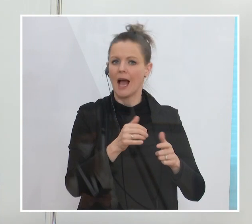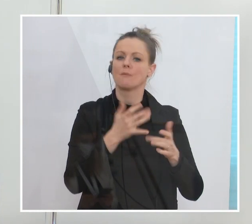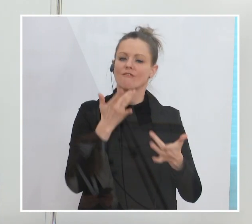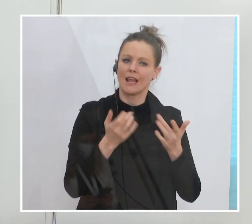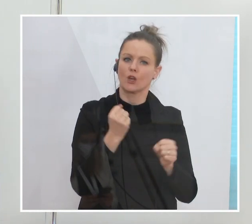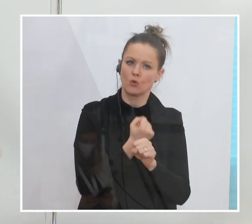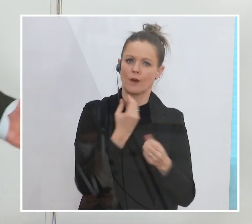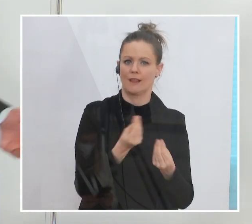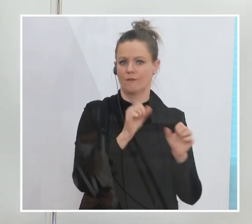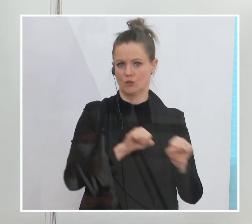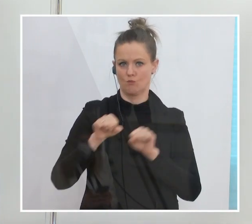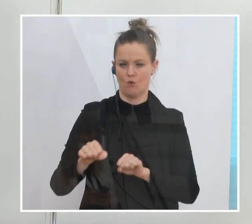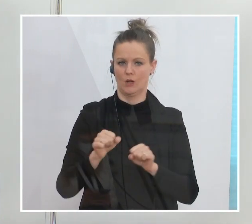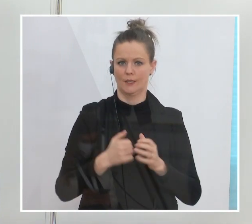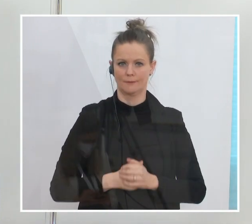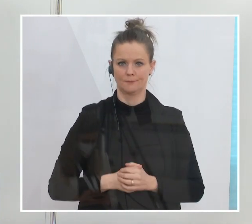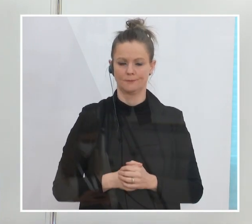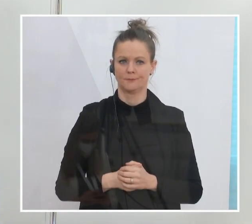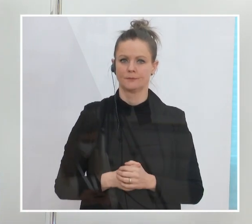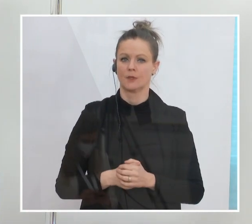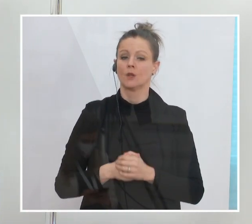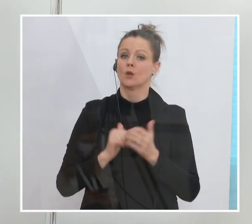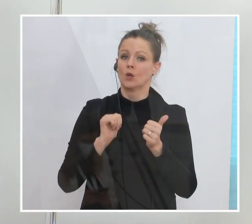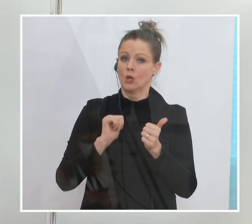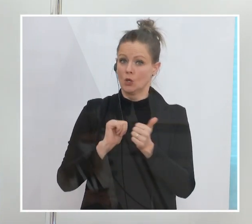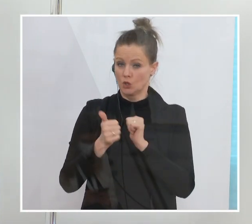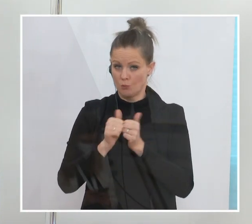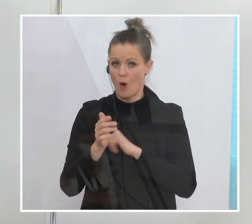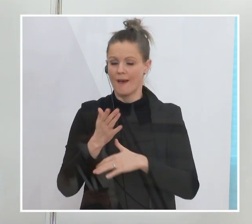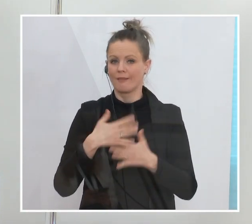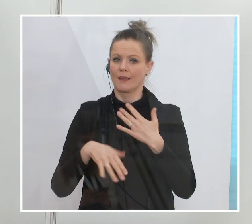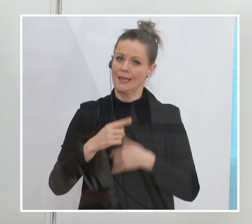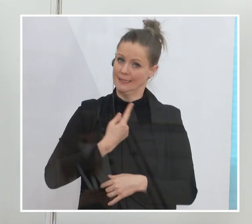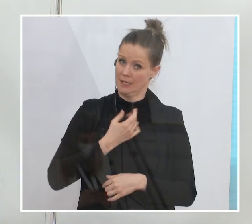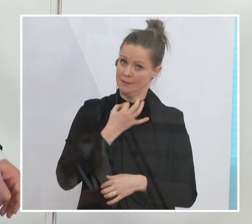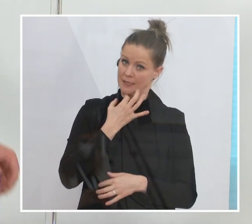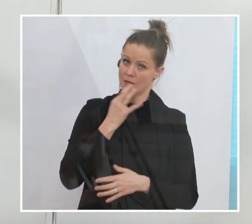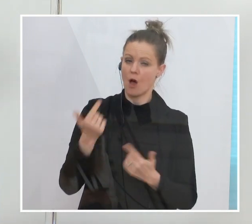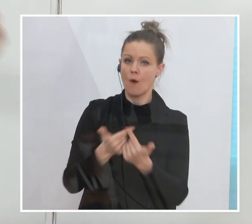Ich werde den Sport jetzt noch etwas näher ausführen, was wir hier vorhaben, und ich halte es